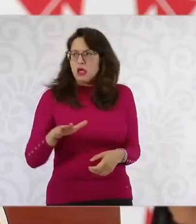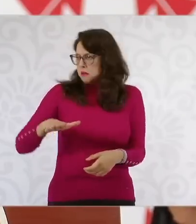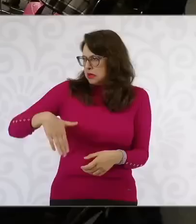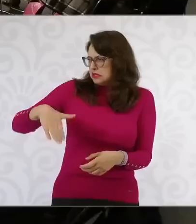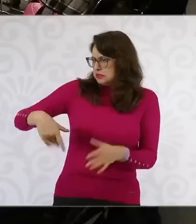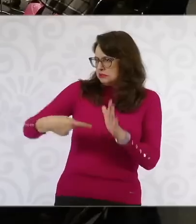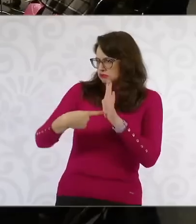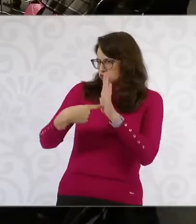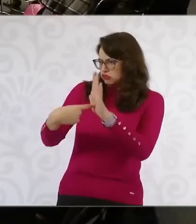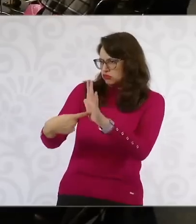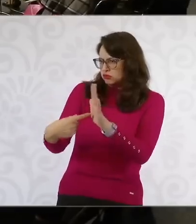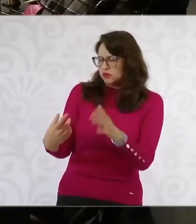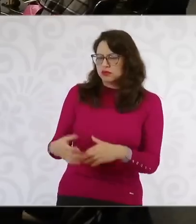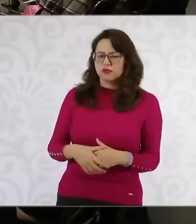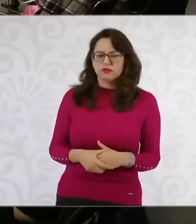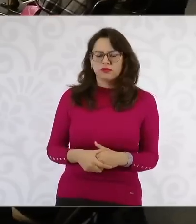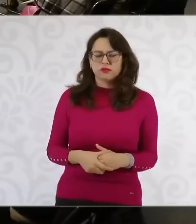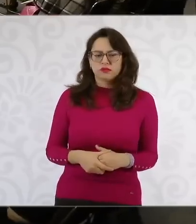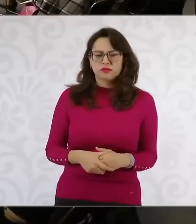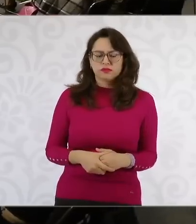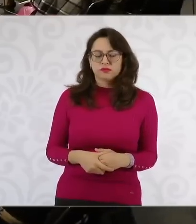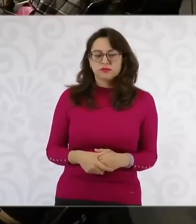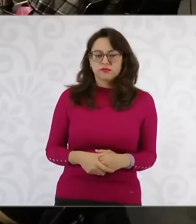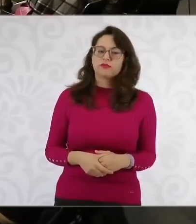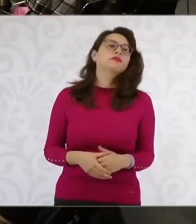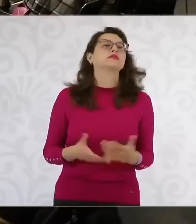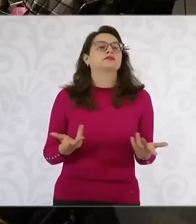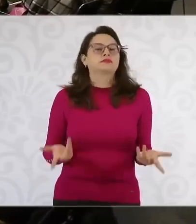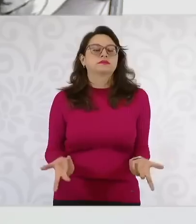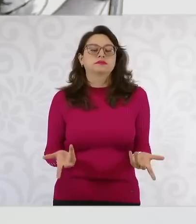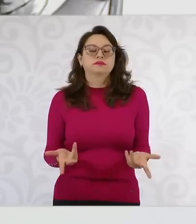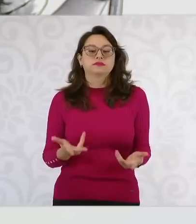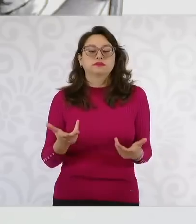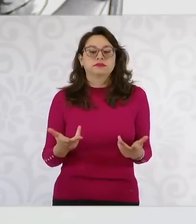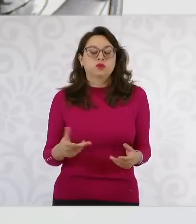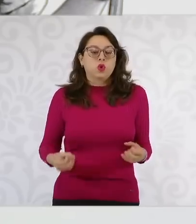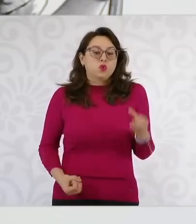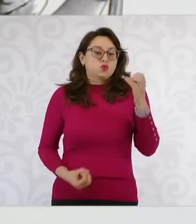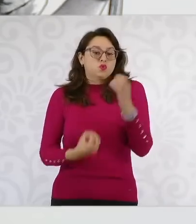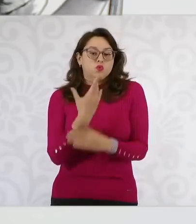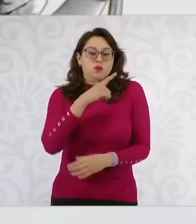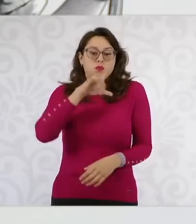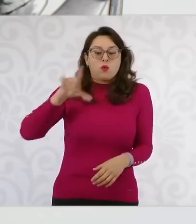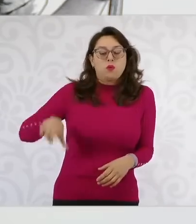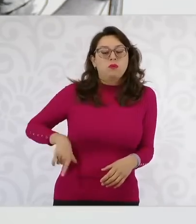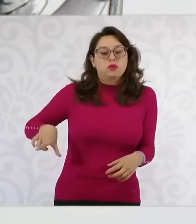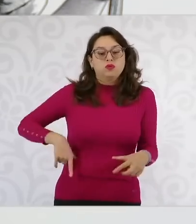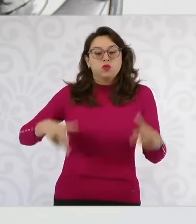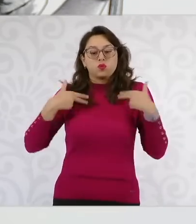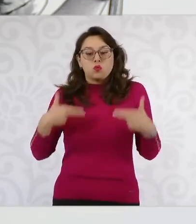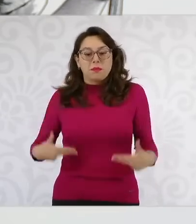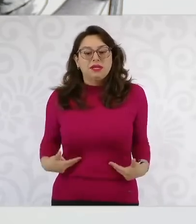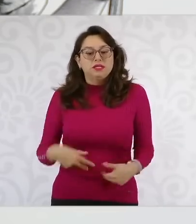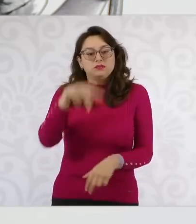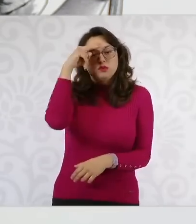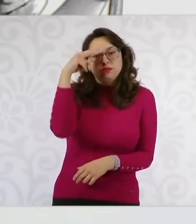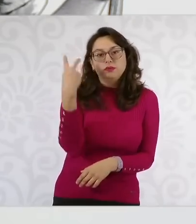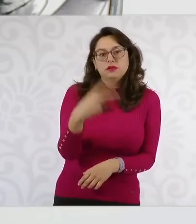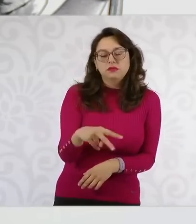un momento pues a que el modelo del humanismo mexicano funciona la 4t da